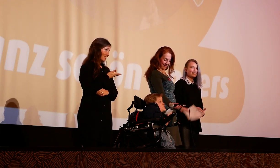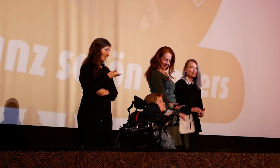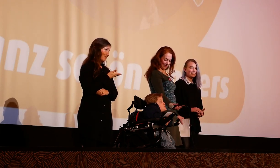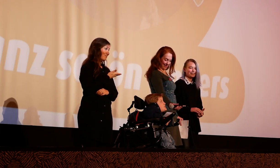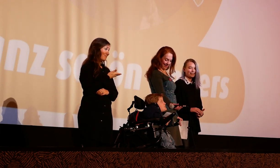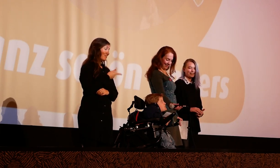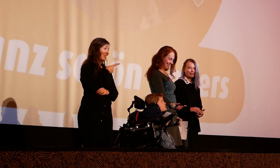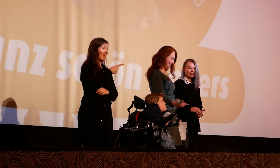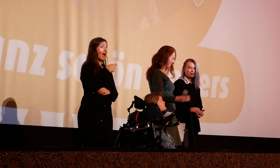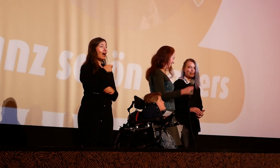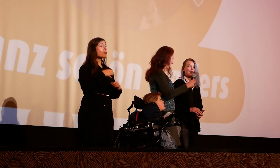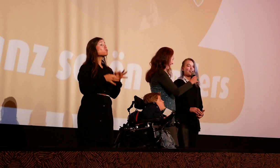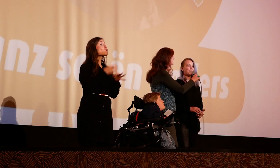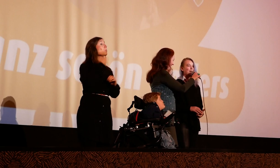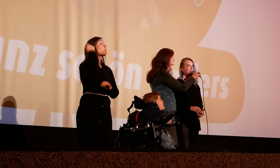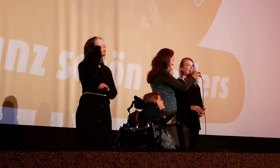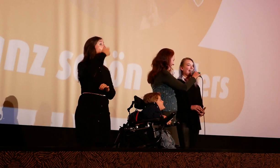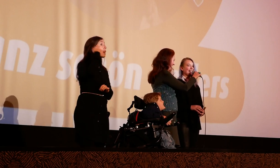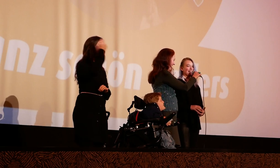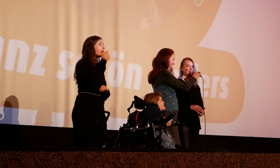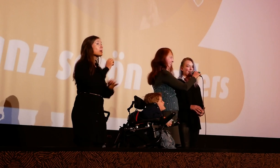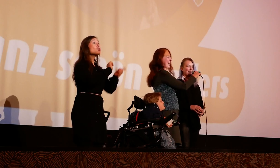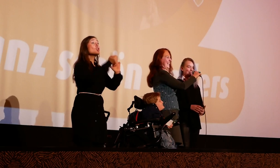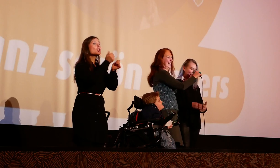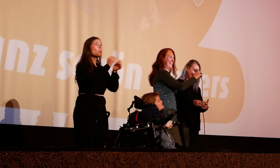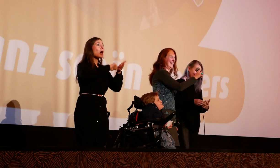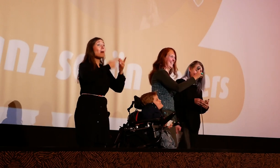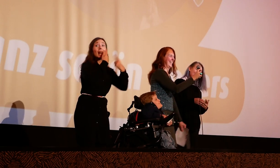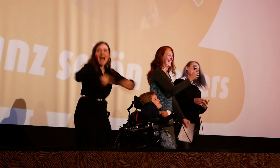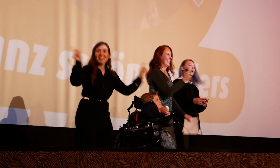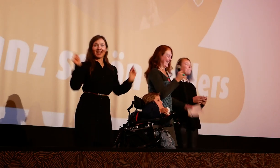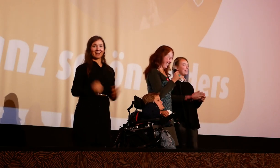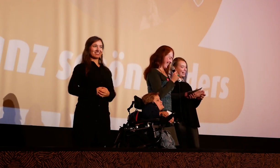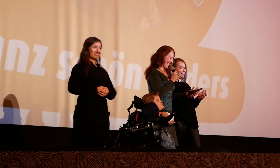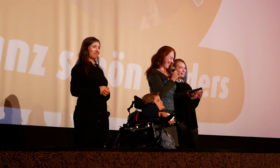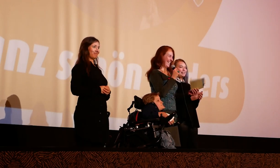der Spielfilm: "Sport mal anders".